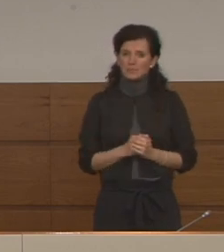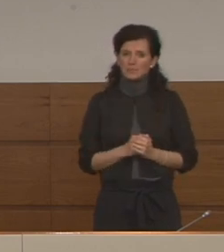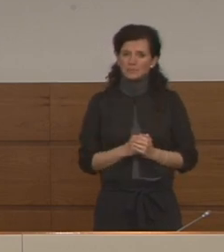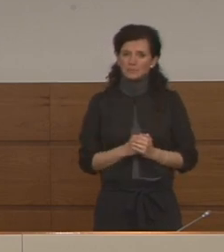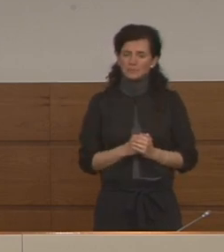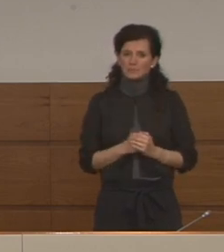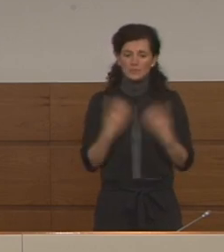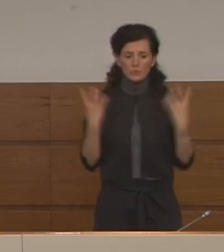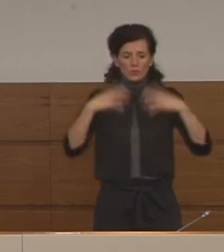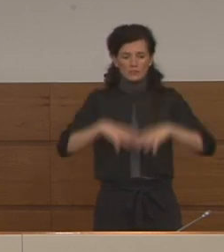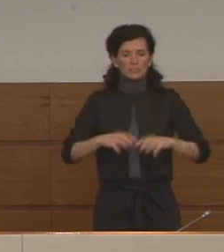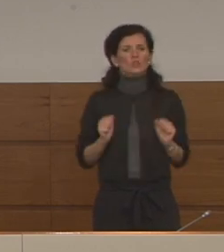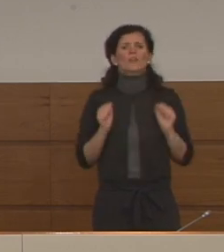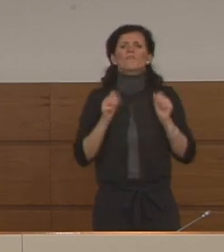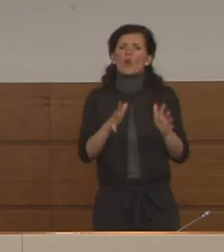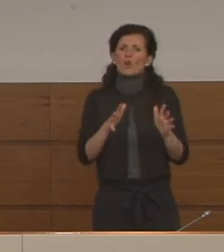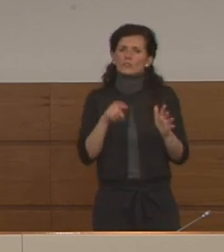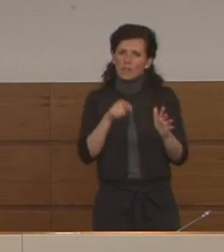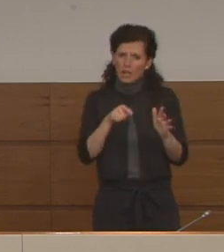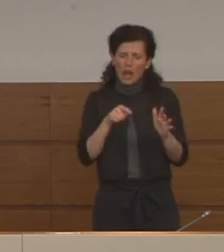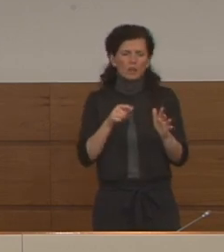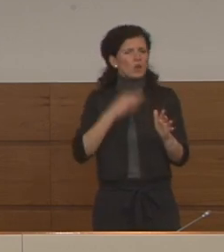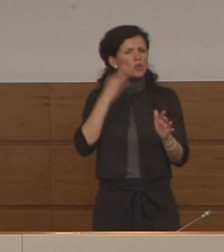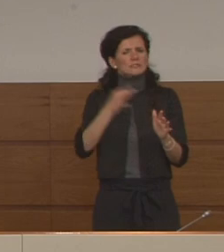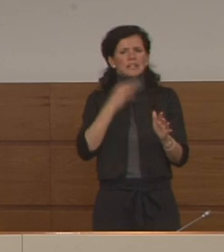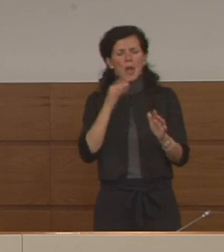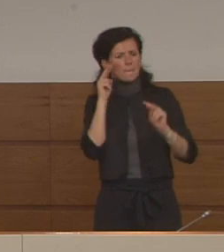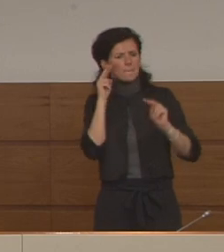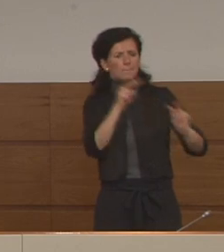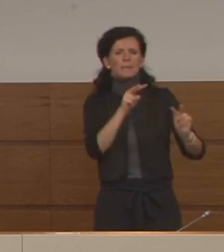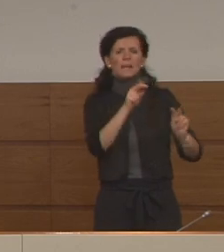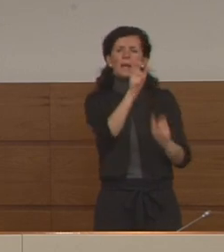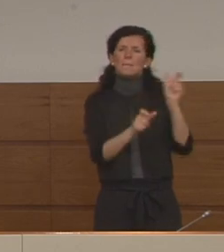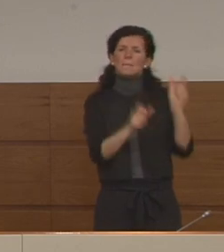volontariato sono proiettate nei confronti delle persone con disabilità.